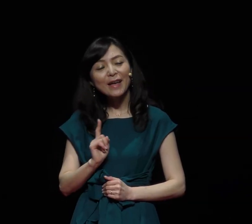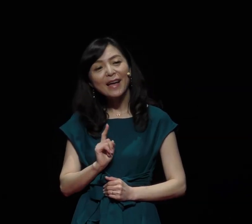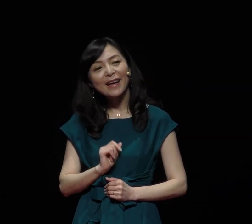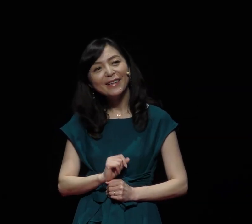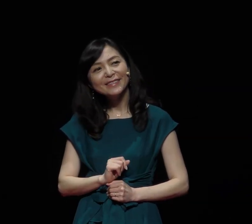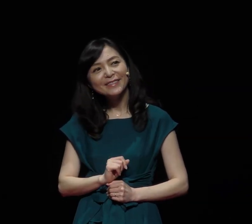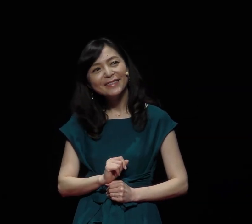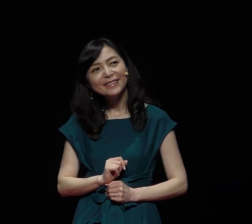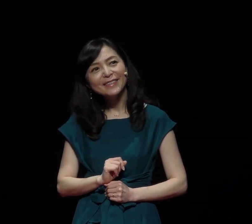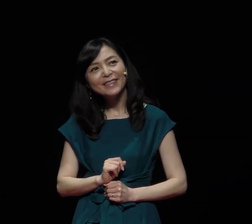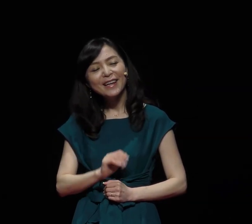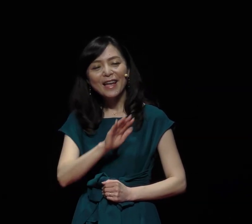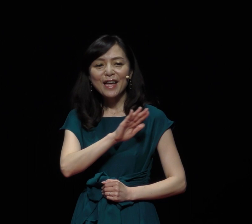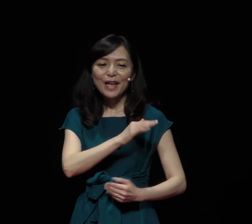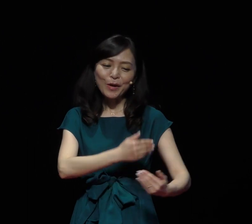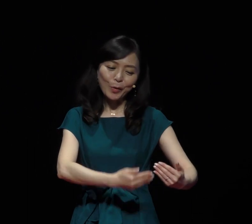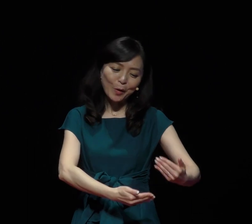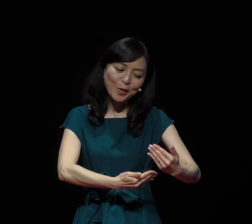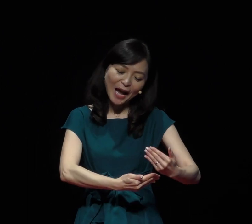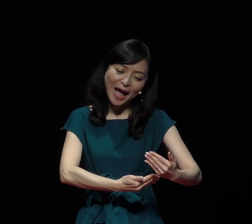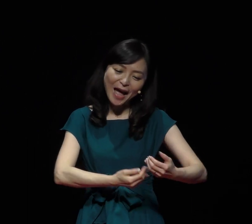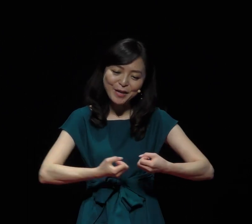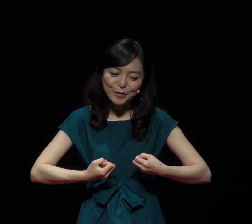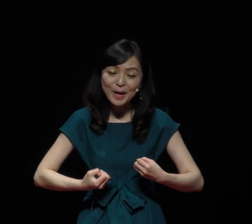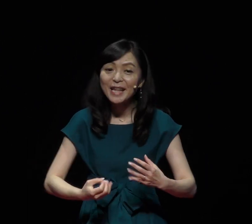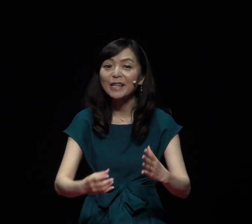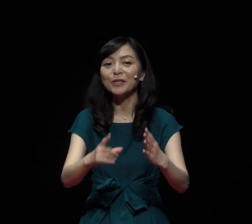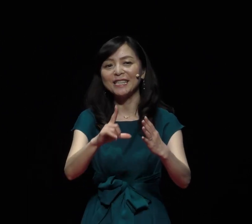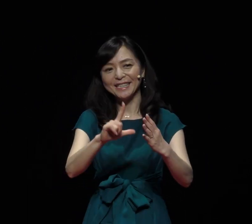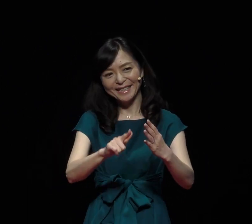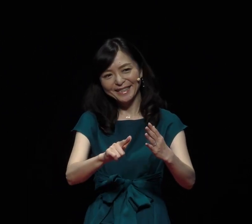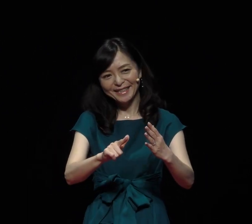Y eso fue cuando nació mi bebé.